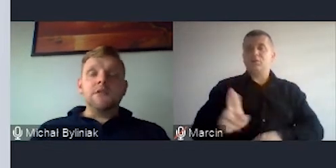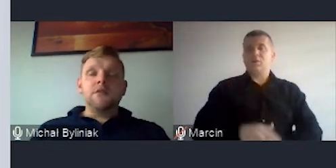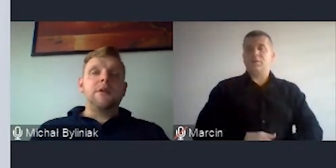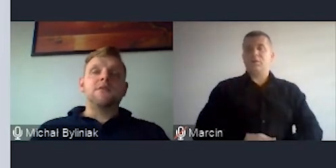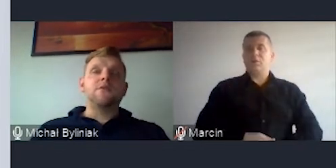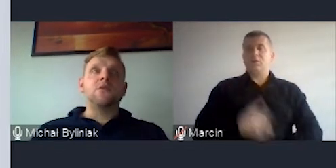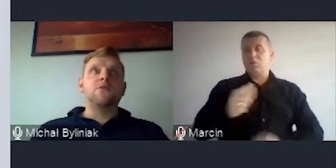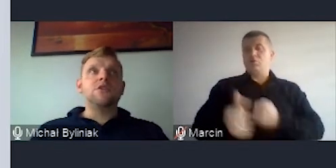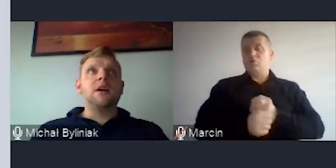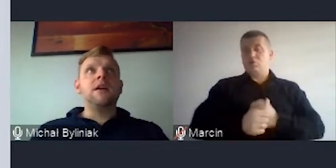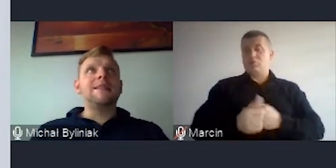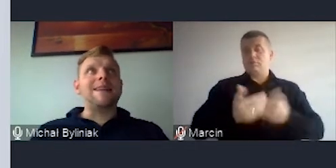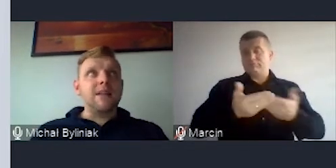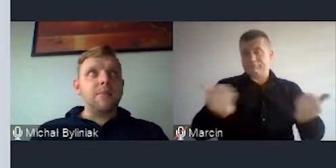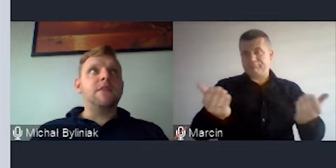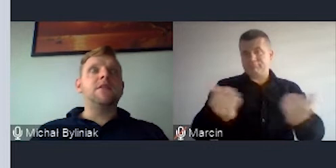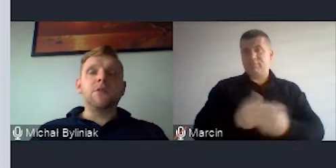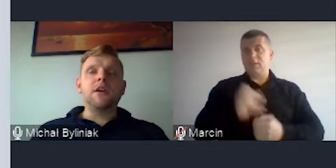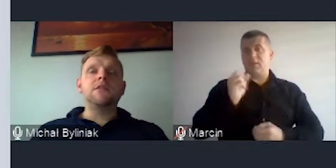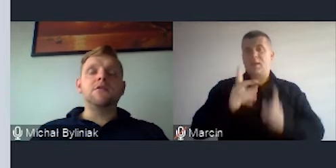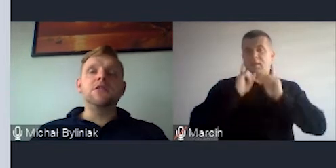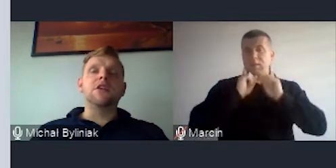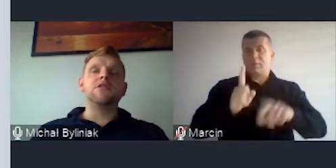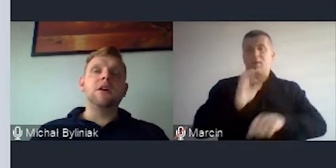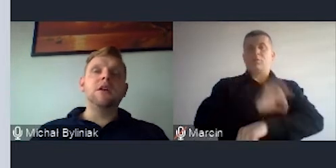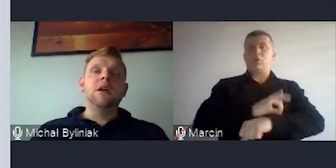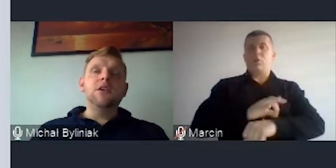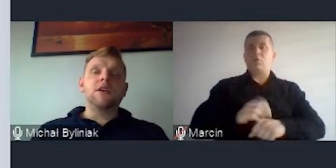Udowodnię to Państwu, że tak naprawdę projekty rozlicza się